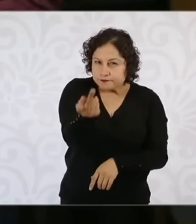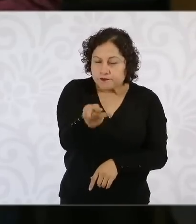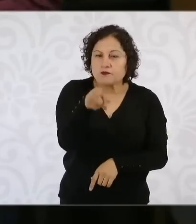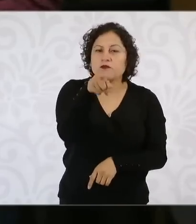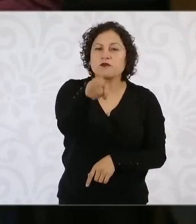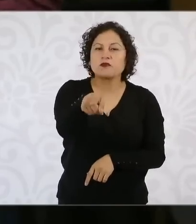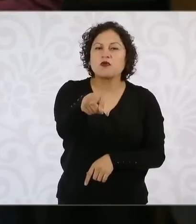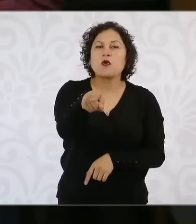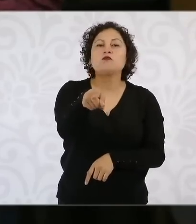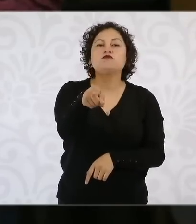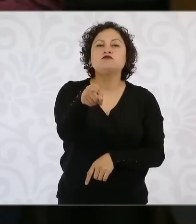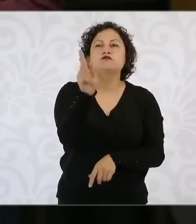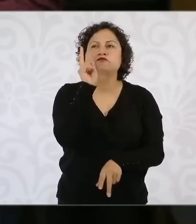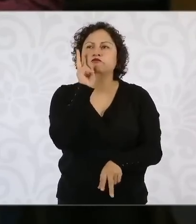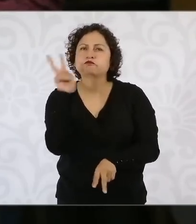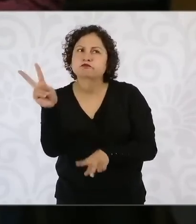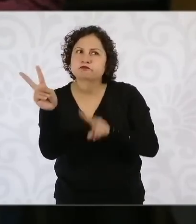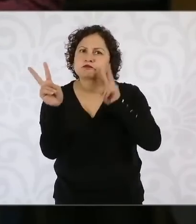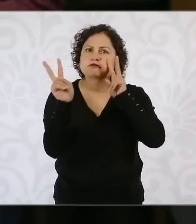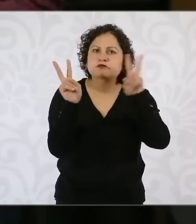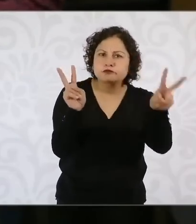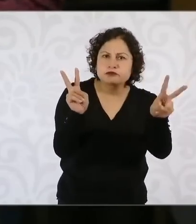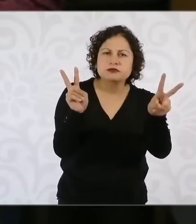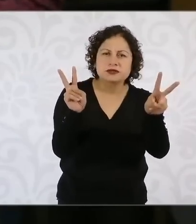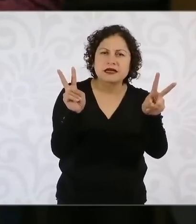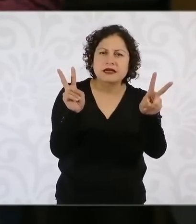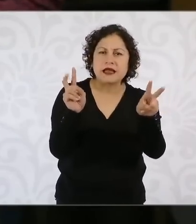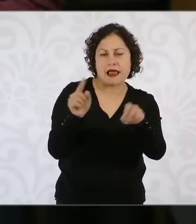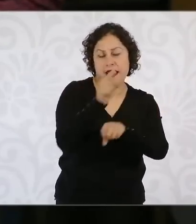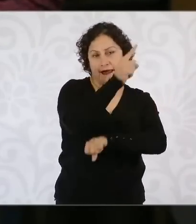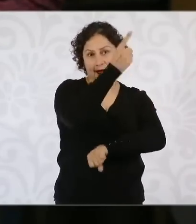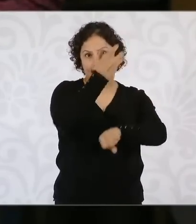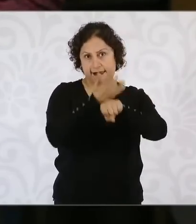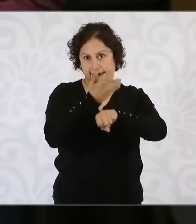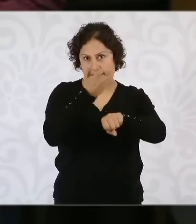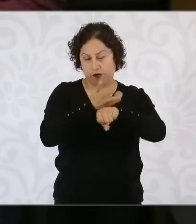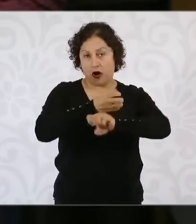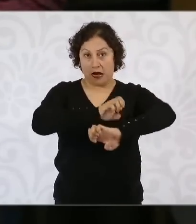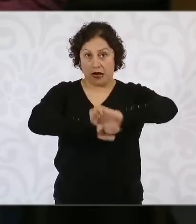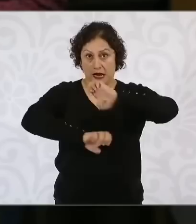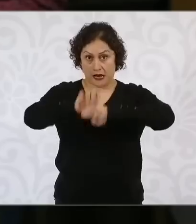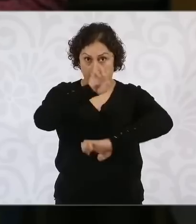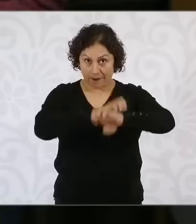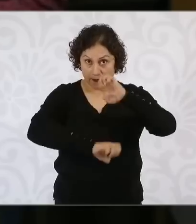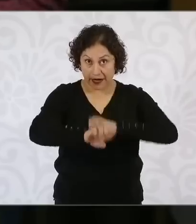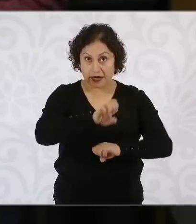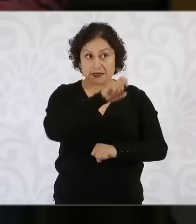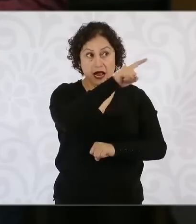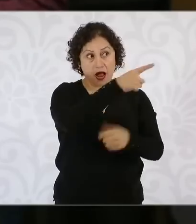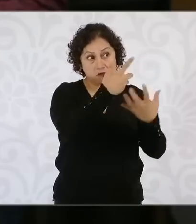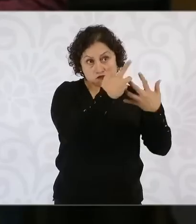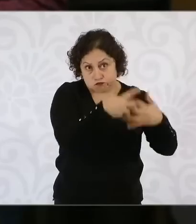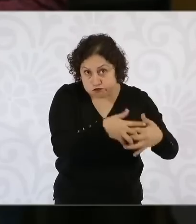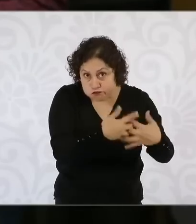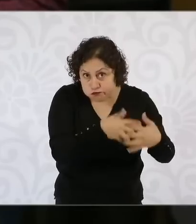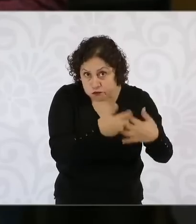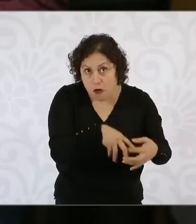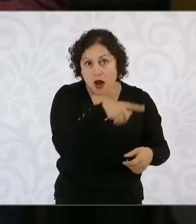eh sobre las propias empresas estadounidenses que tienen inversiones En México sobre todo esta Eh